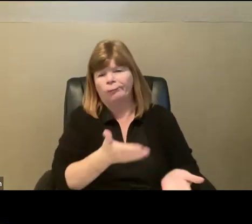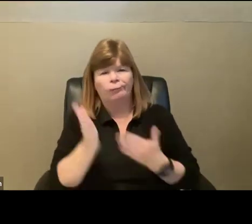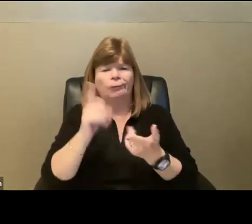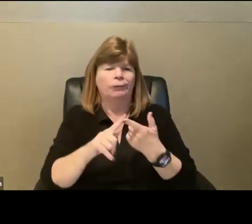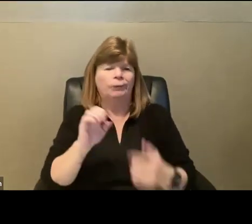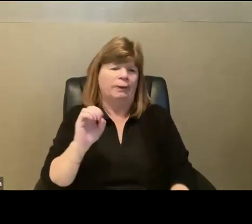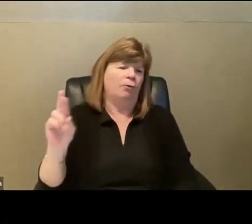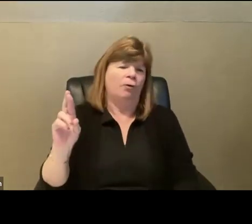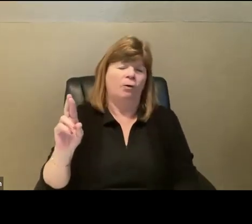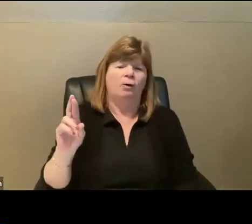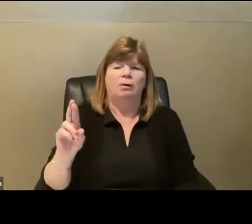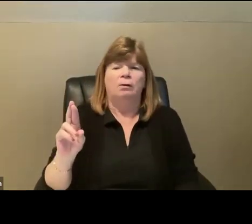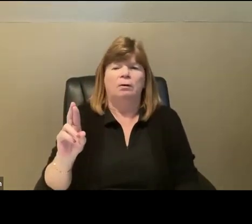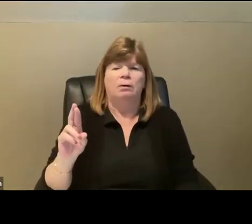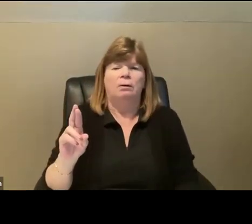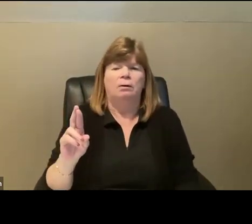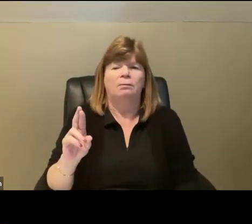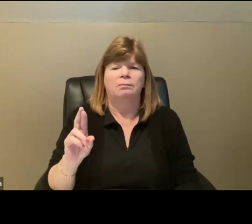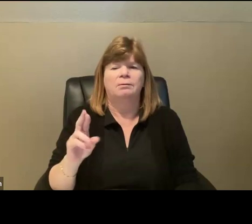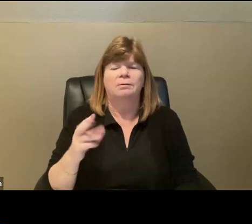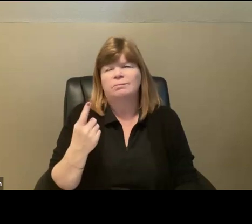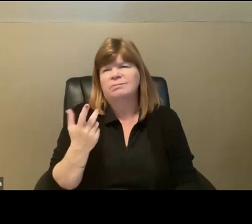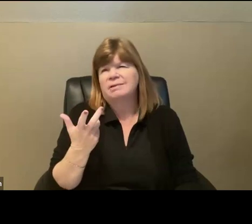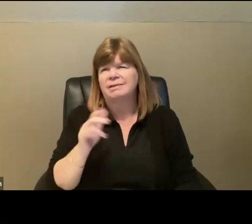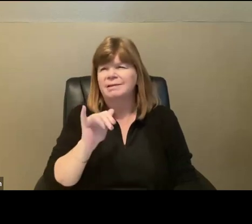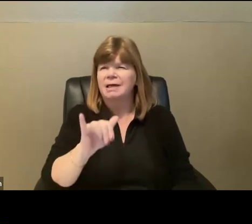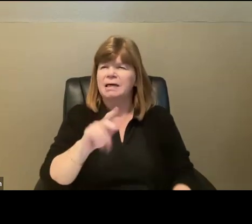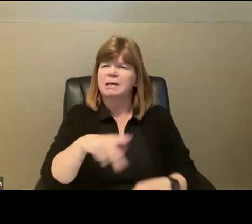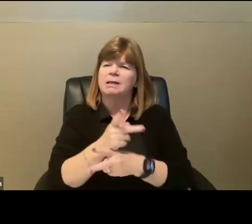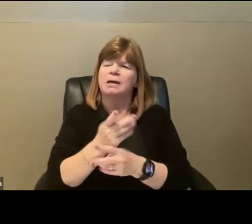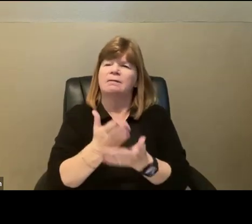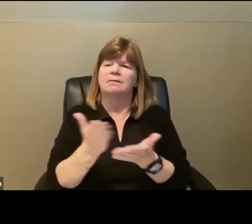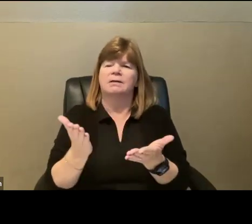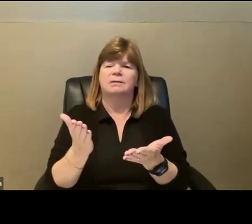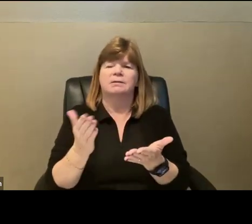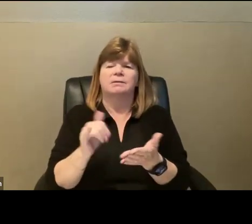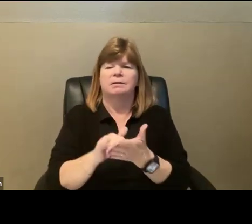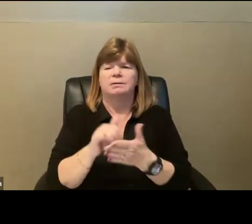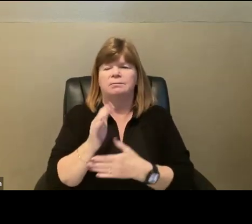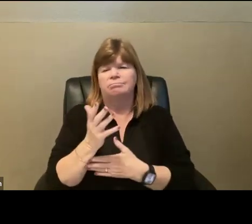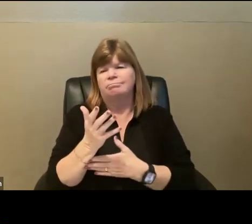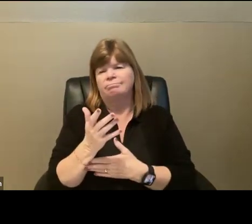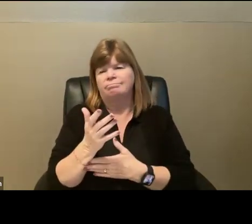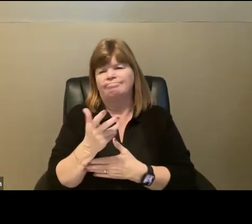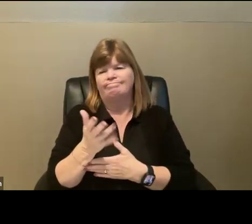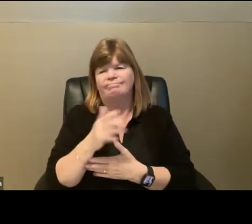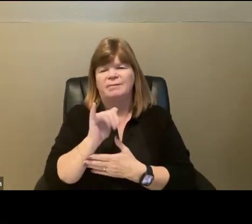Es una de esas cosas que saldrán… Es como una de esas enfermedades que están ahí afuera.